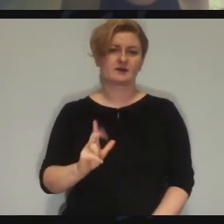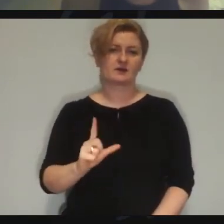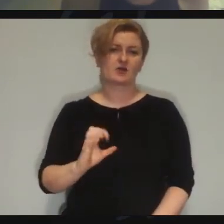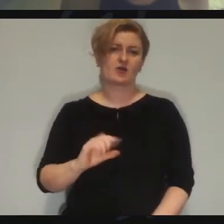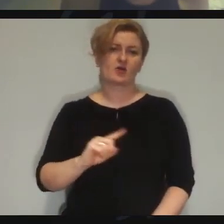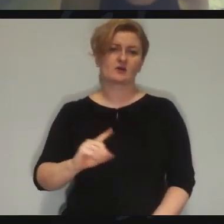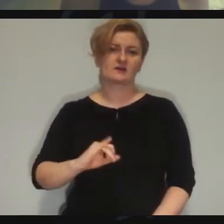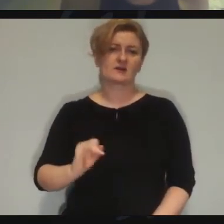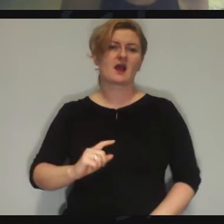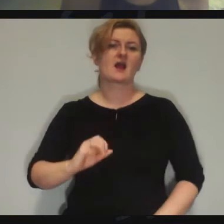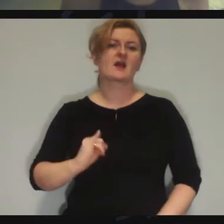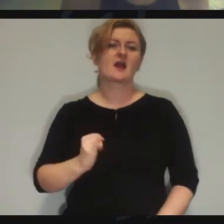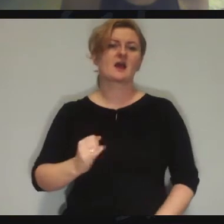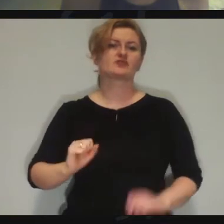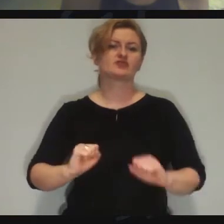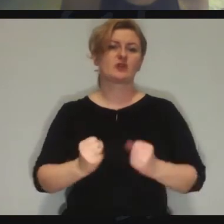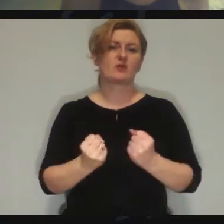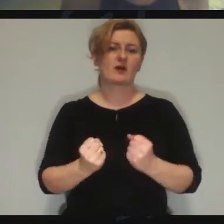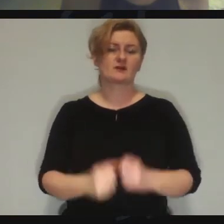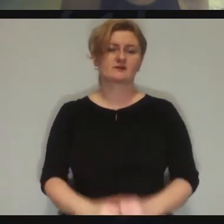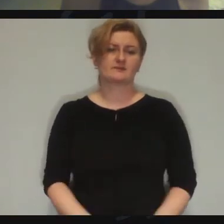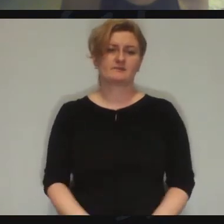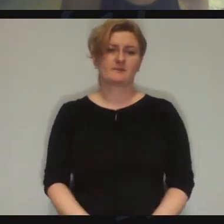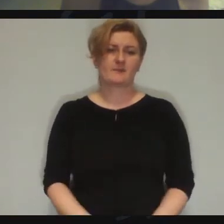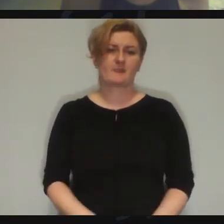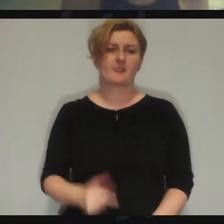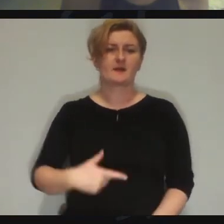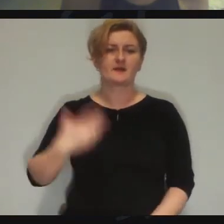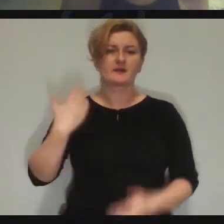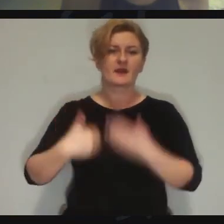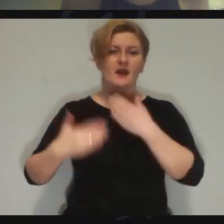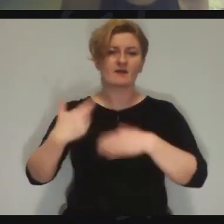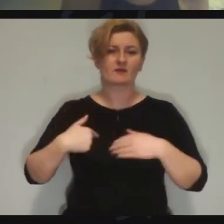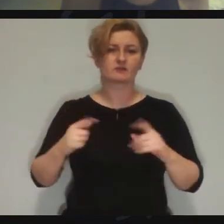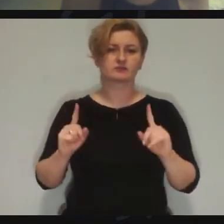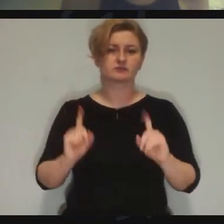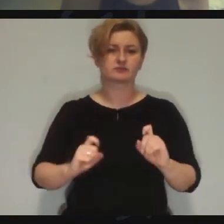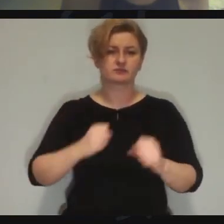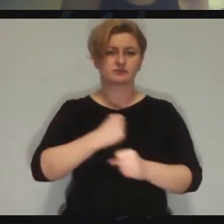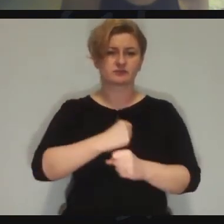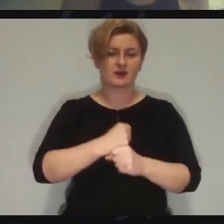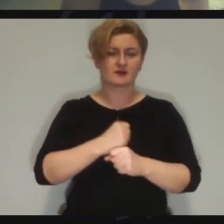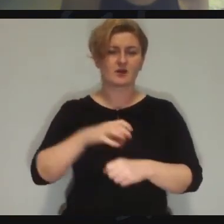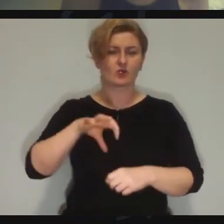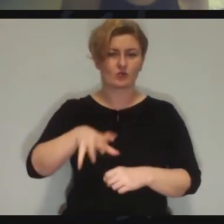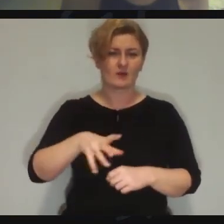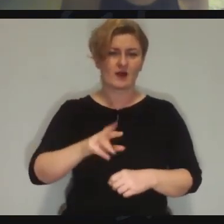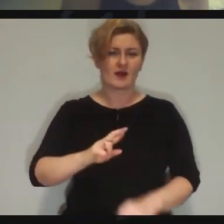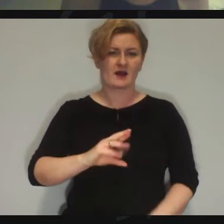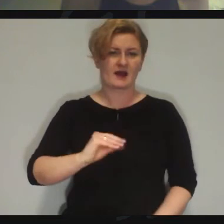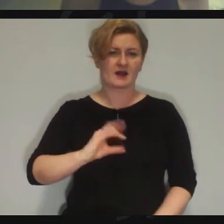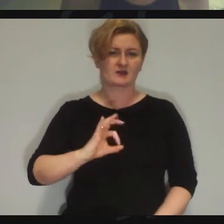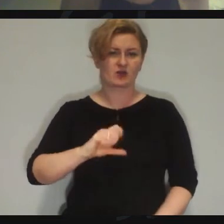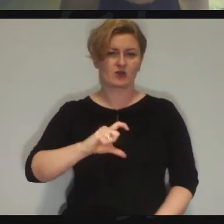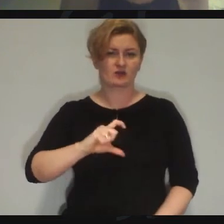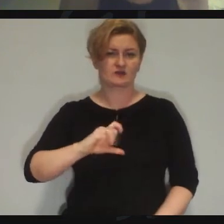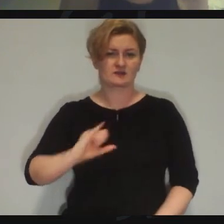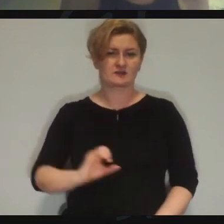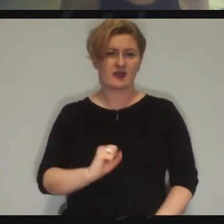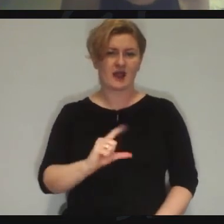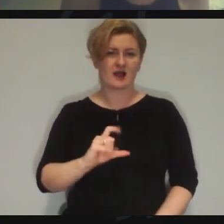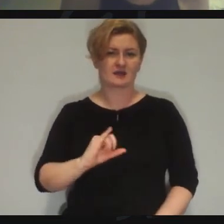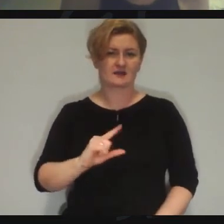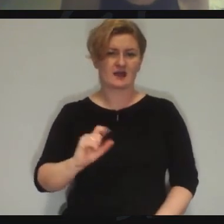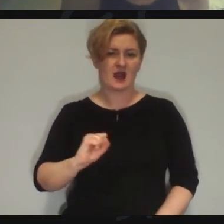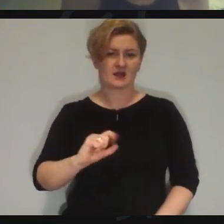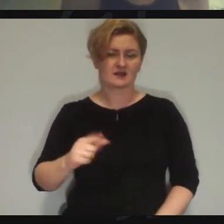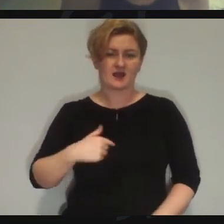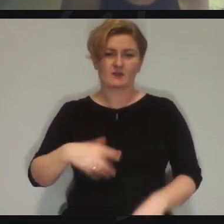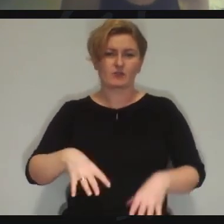Anna: To było tak, że gdy zaczynałam swoją prace w resocjalizacji, nie potrafiłam jeszcze nic cyrkowego.